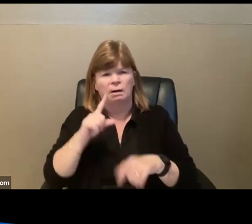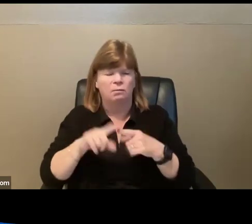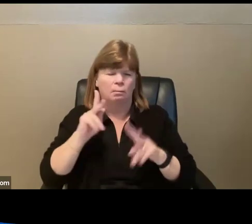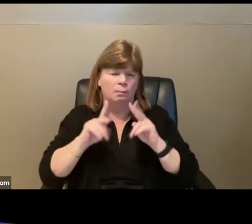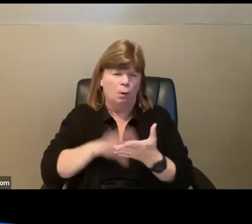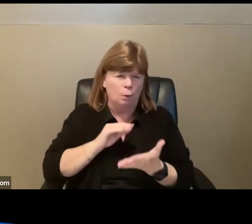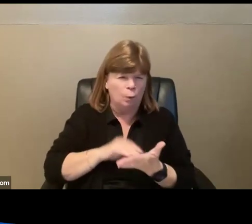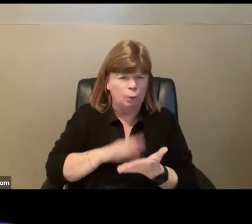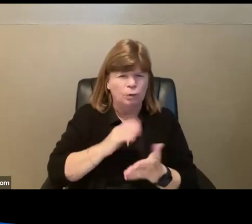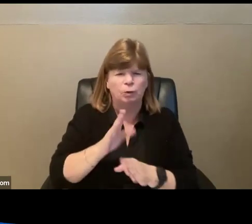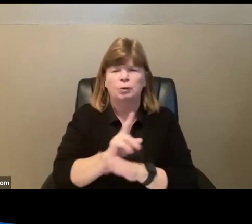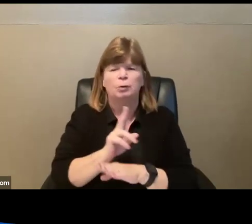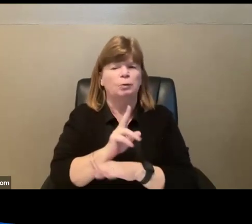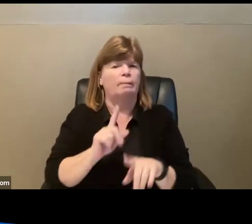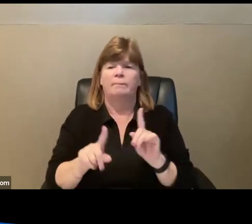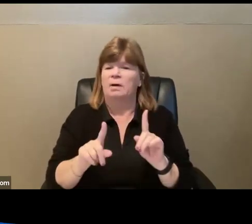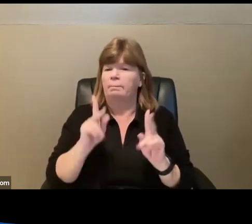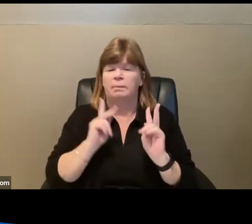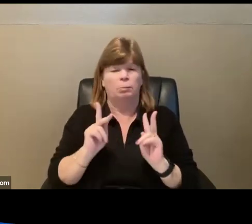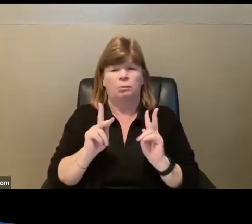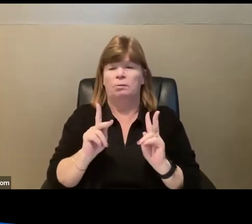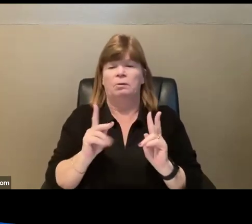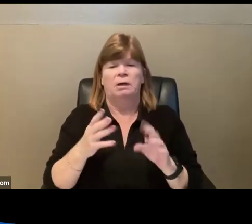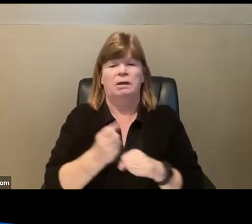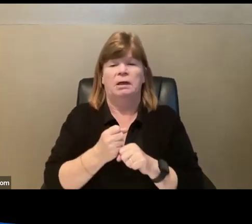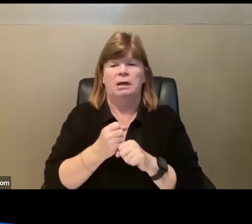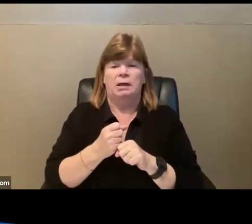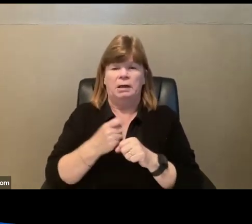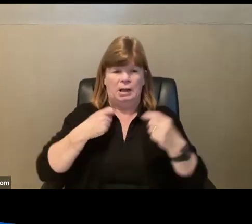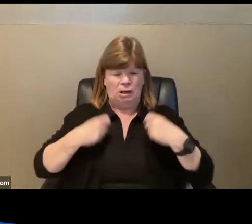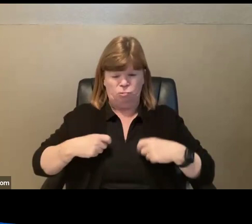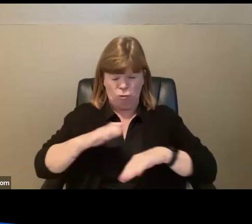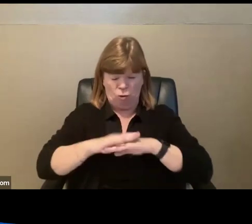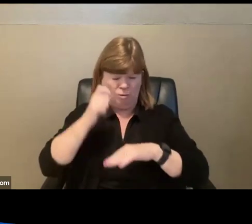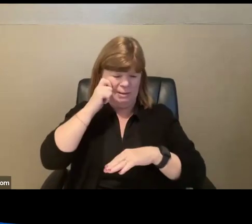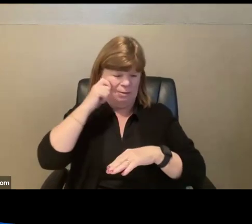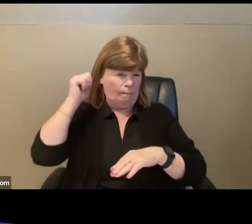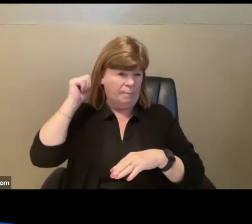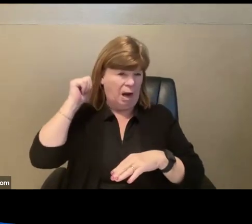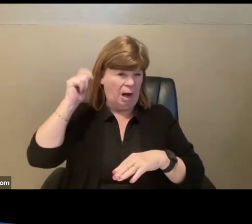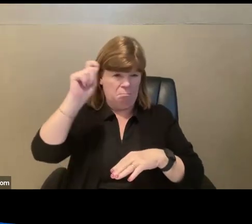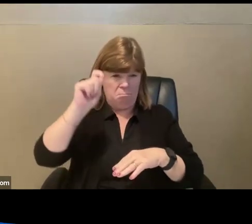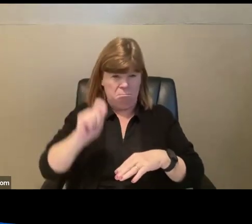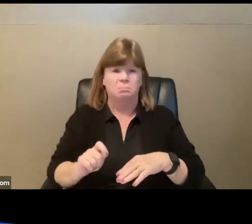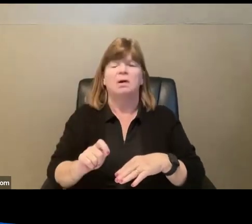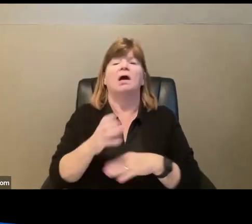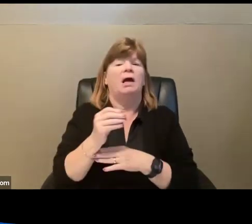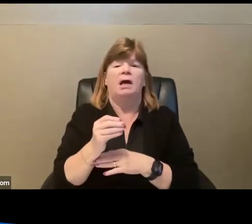Parece que la gente se pone los electrodos en la piel de la espalda, y lo descubren de inmediato.